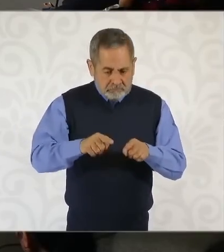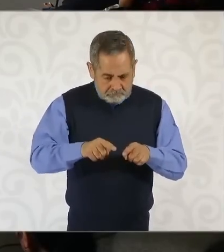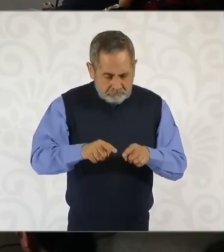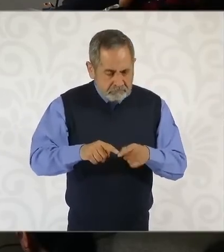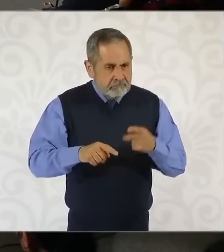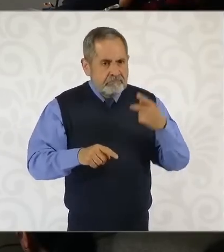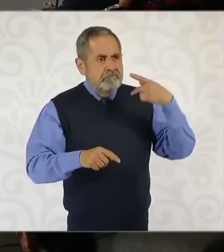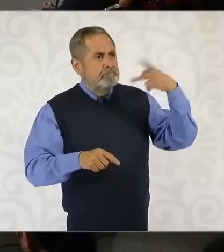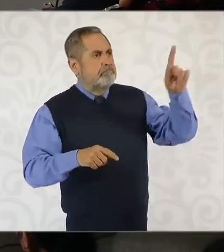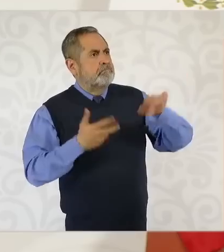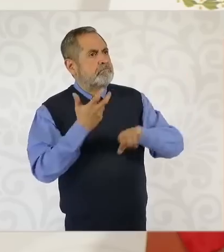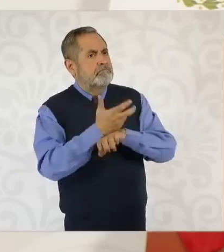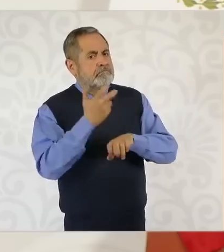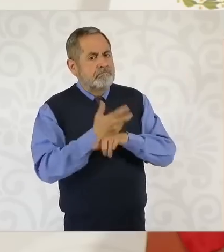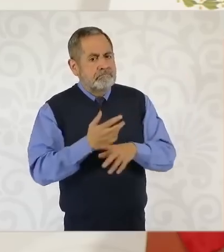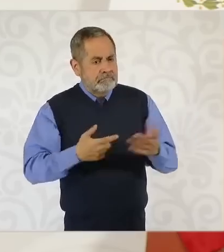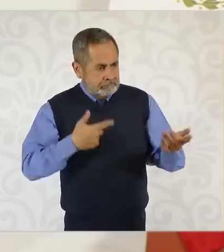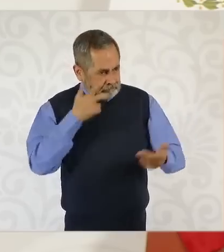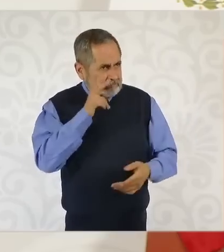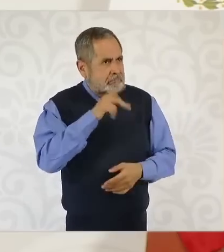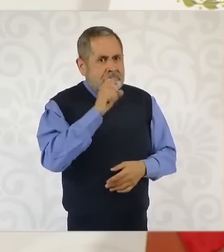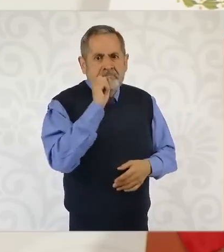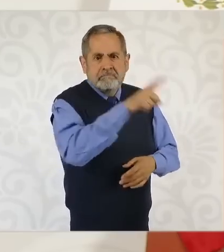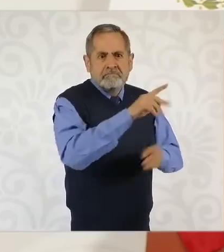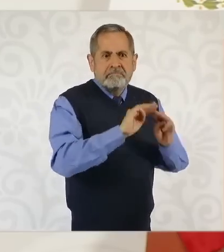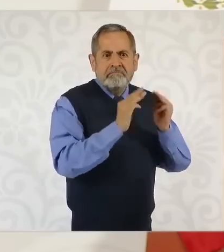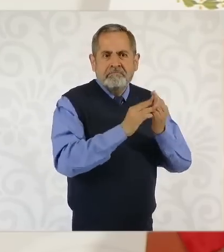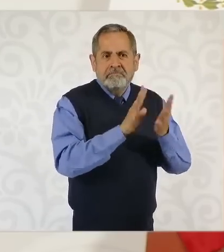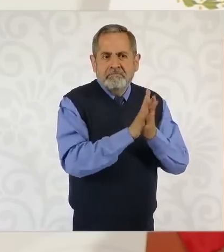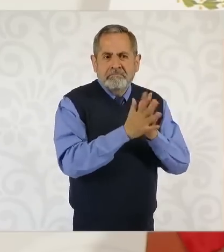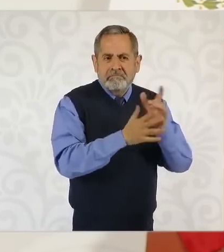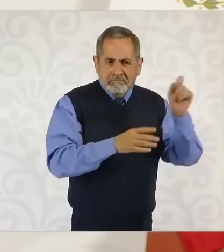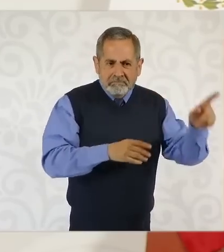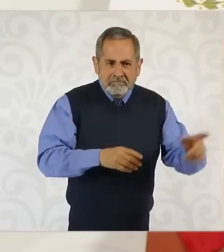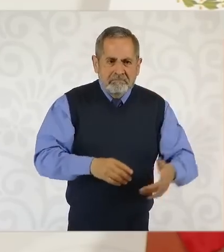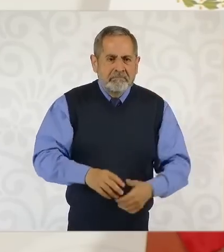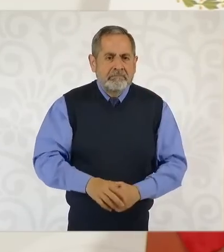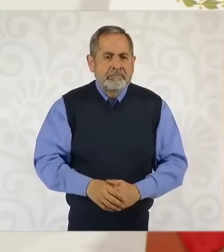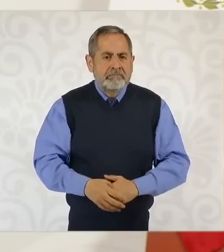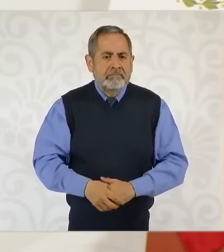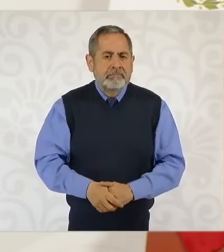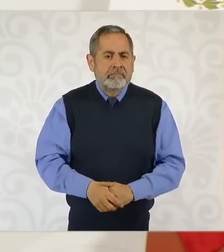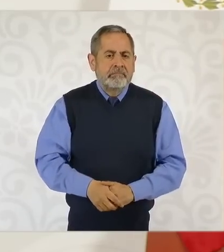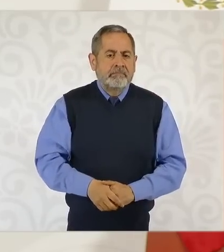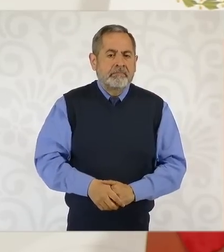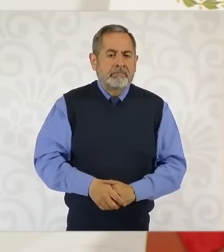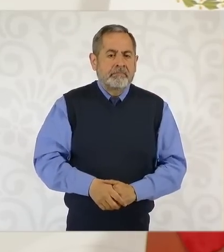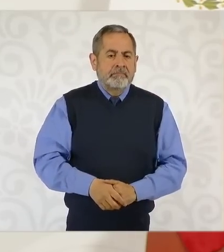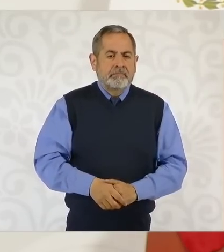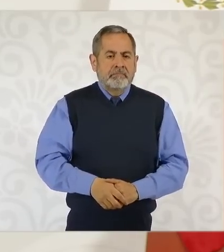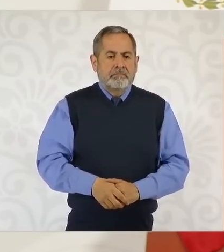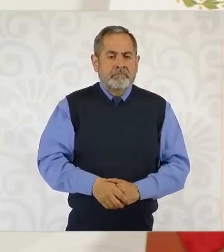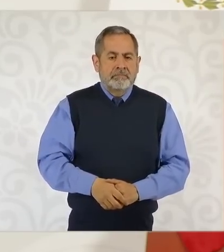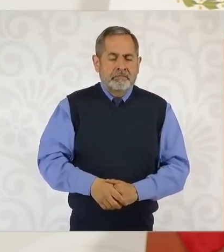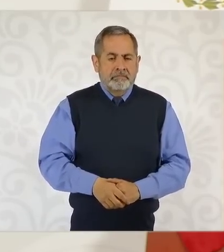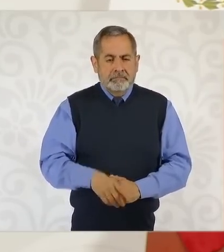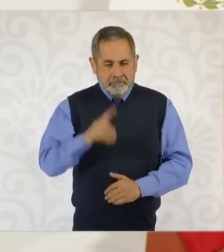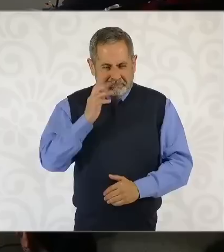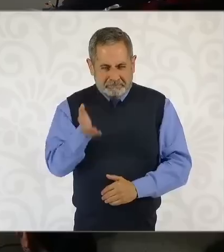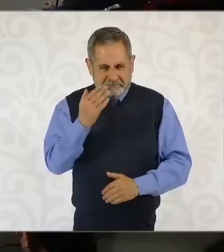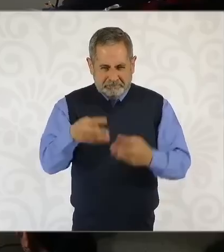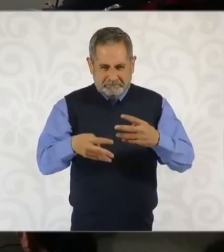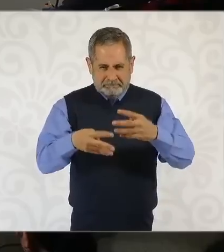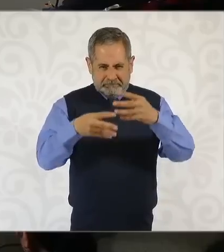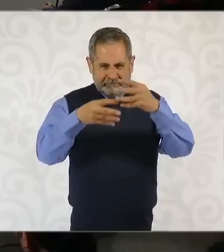contundente a ver si me encuentran el pedacito donde dice que el 74